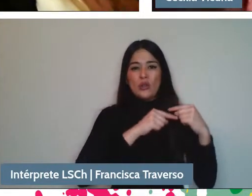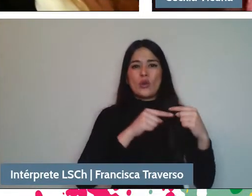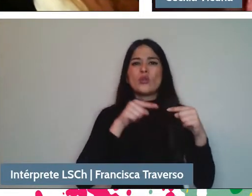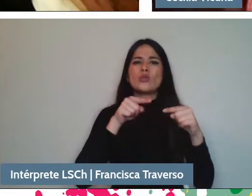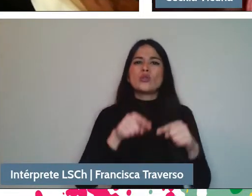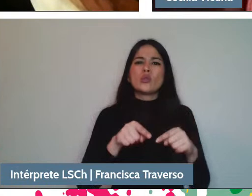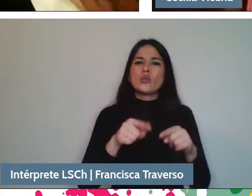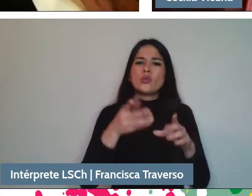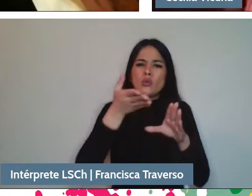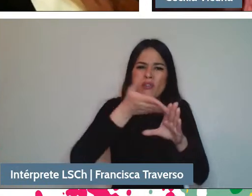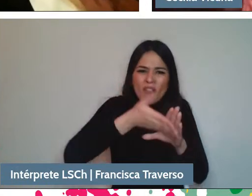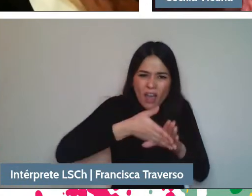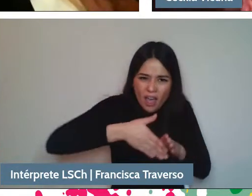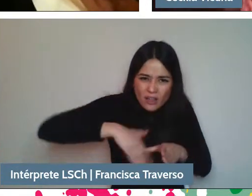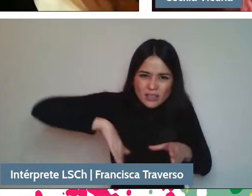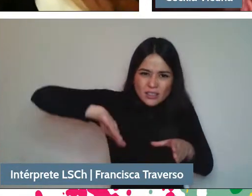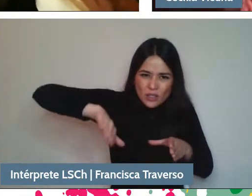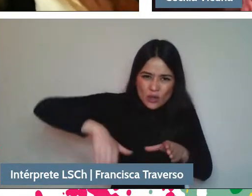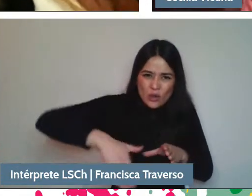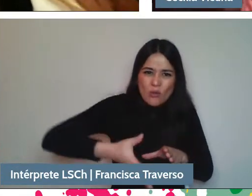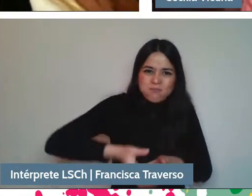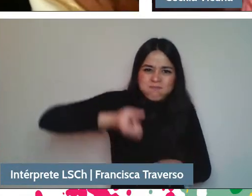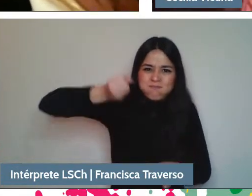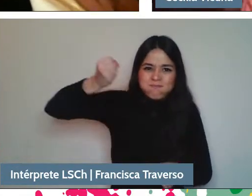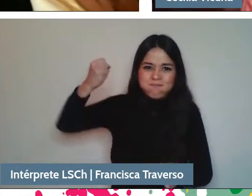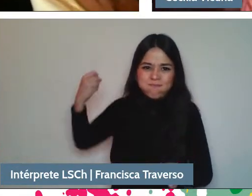y en ese vaciamiento apareciera también el lenguaje.